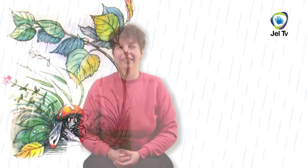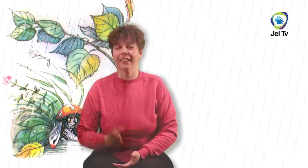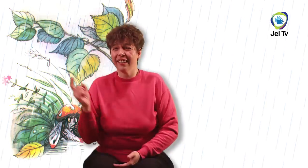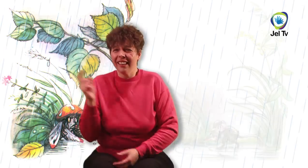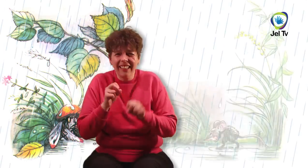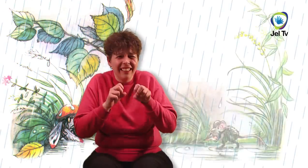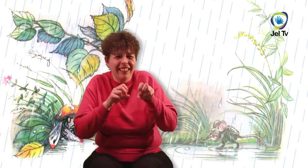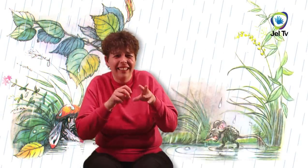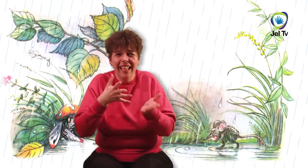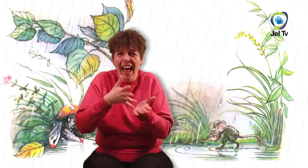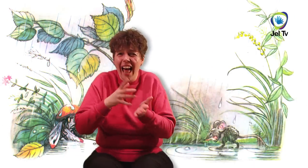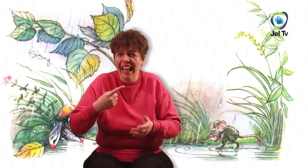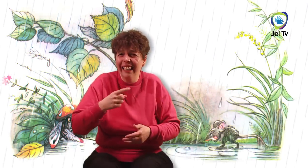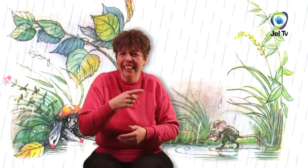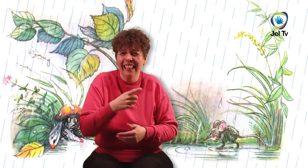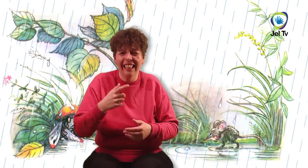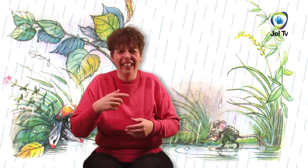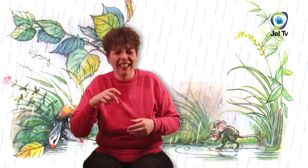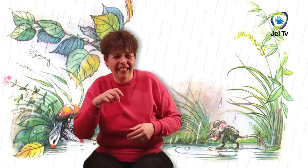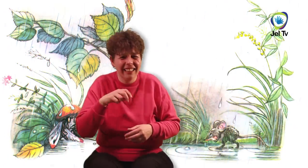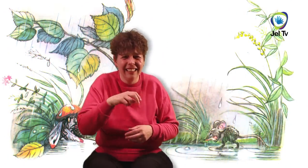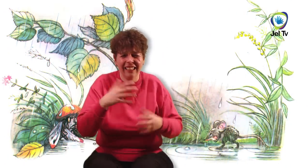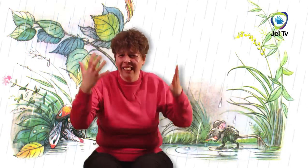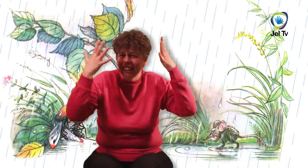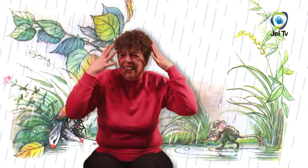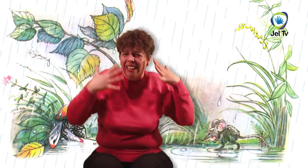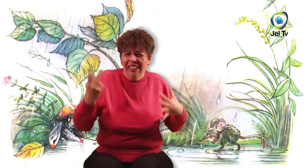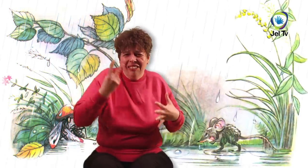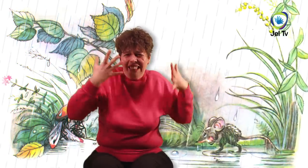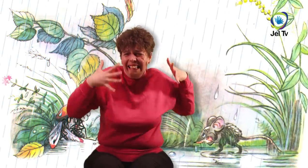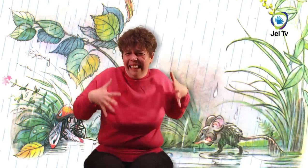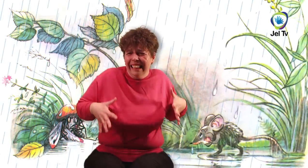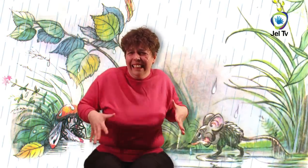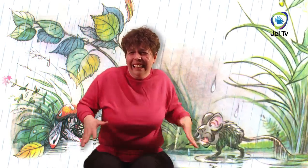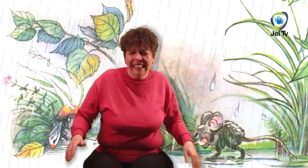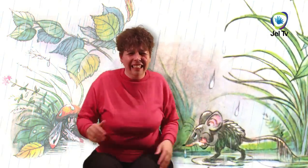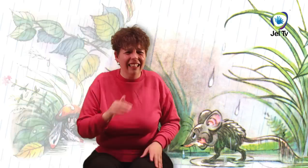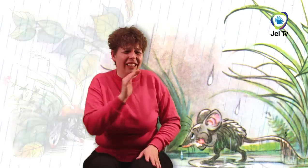Futva jön Egérke. Engedjetek a gomba alá engem is! Patakokban folyik a víz rajtam!